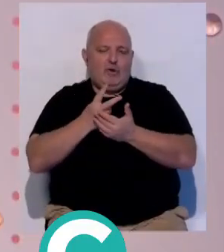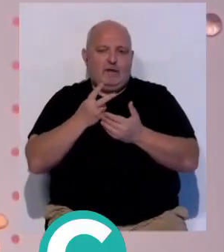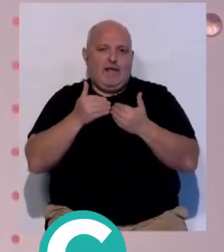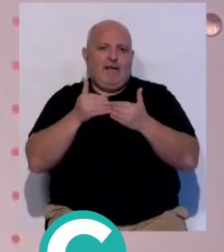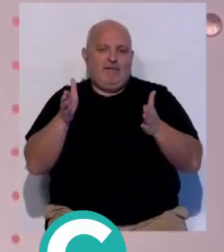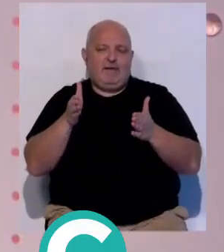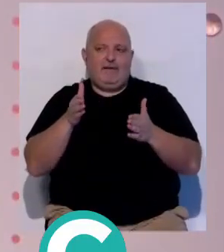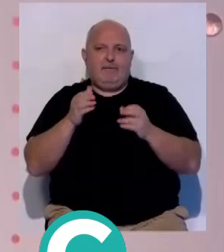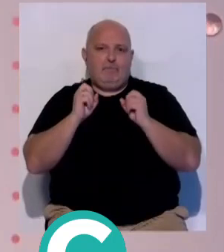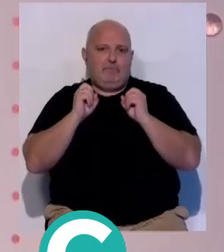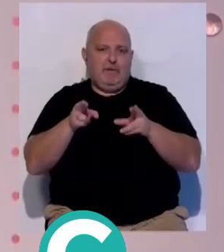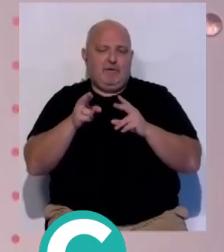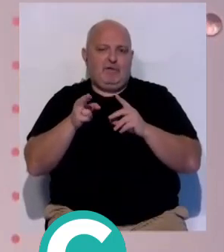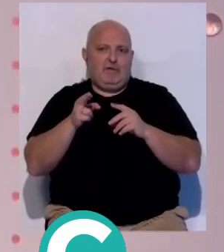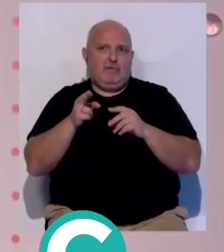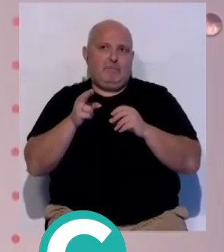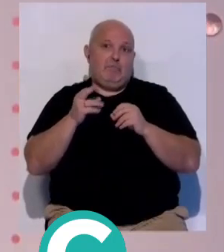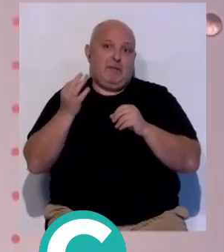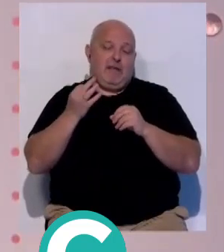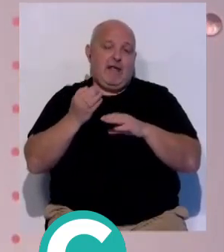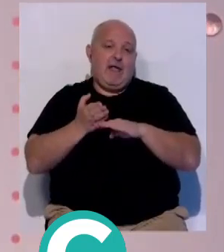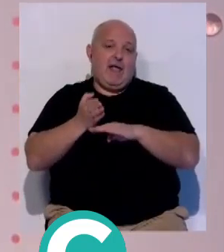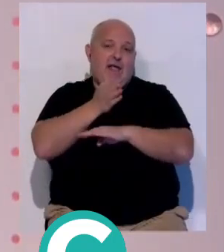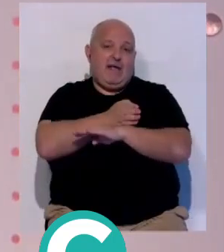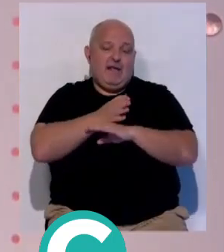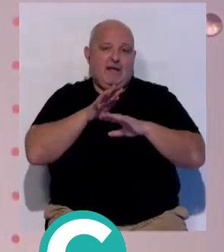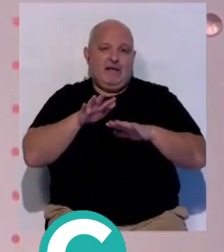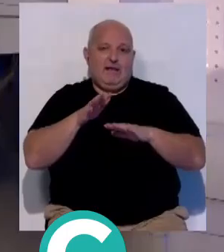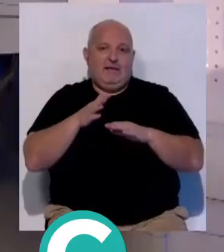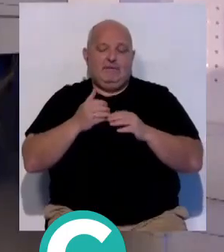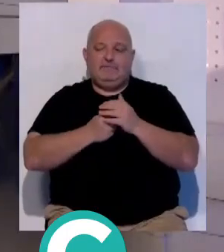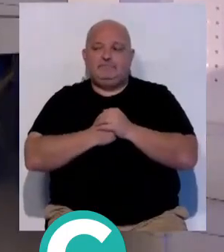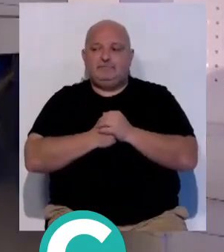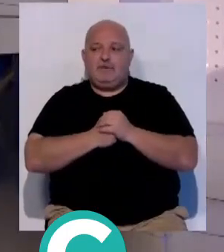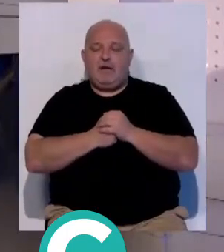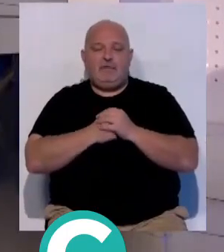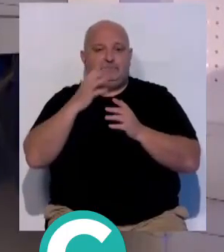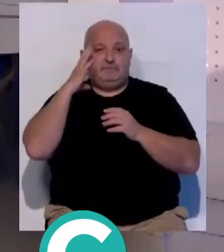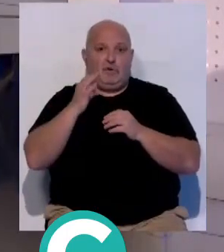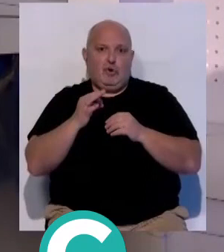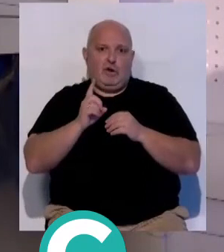al final el perjuicio sea incluso mayor que el que habías ocasionado no creemos que se vaya a